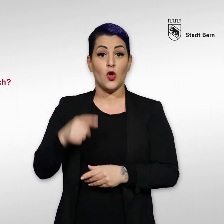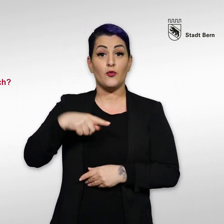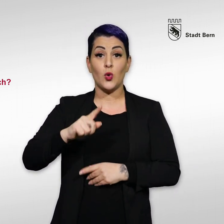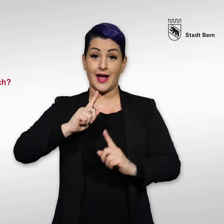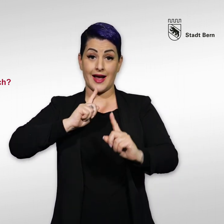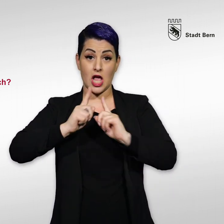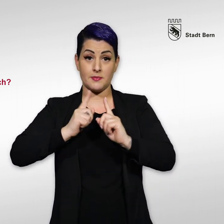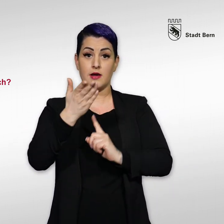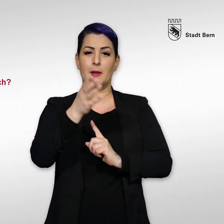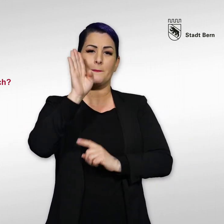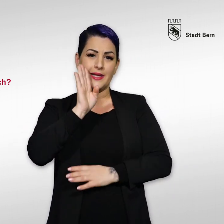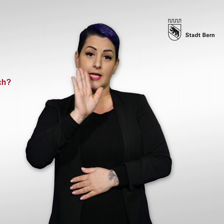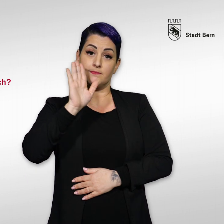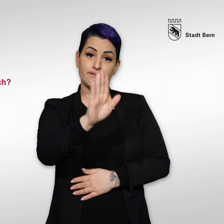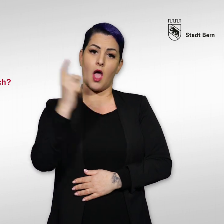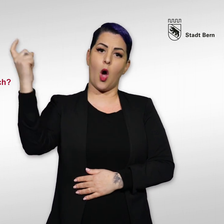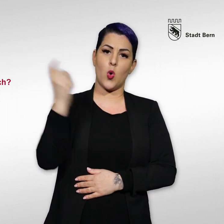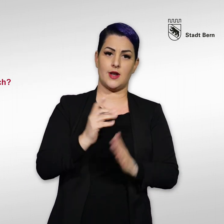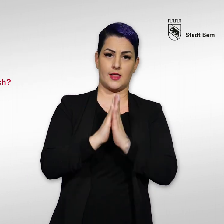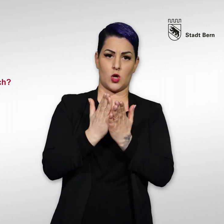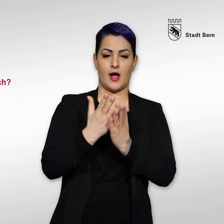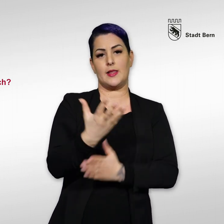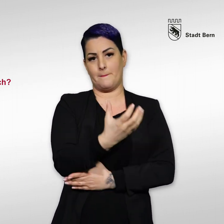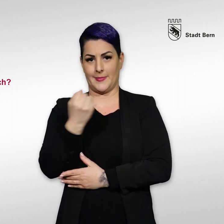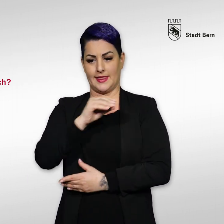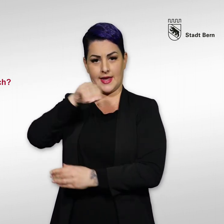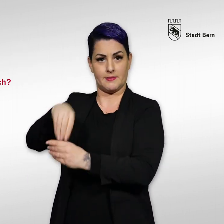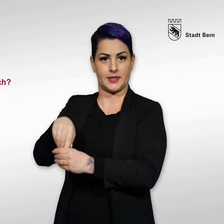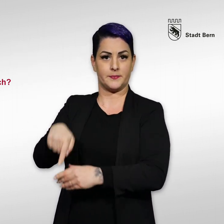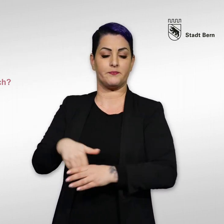Bringen Sie bitte Ihren Ausländerausweis zum Gespräch mit.